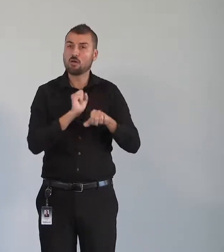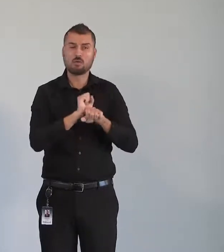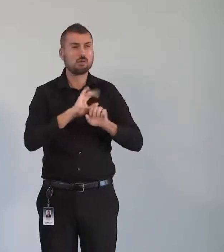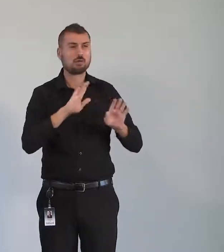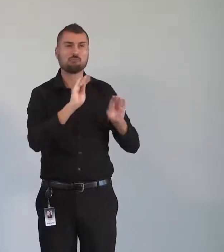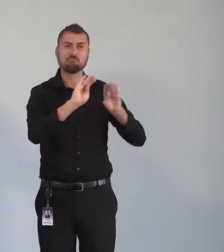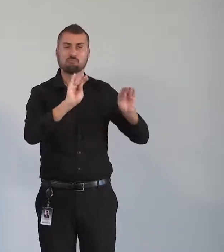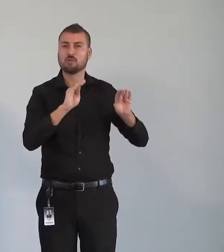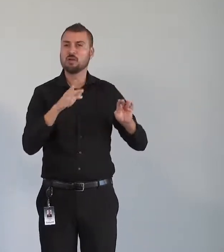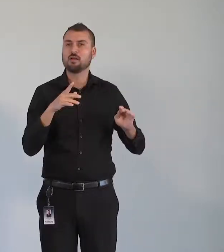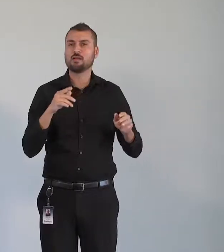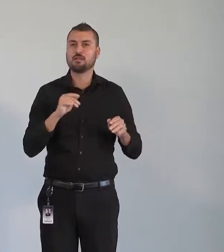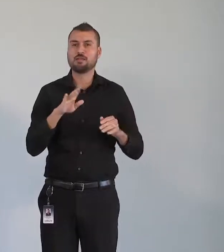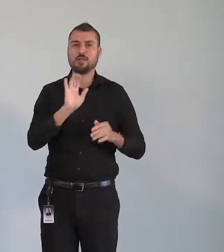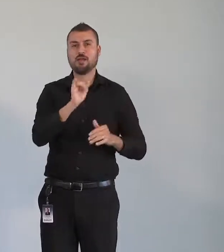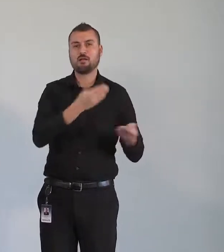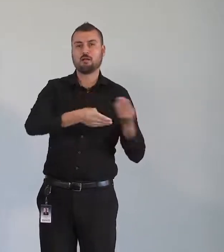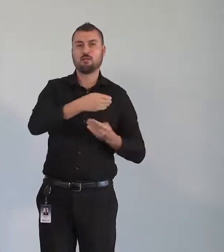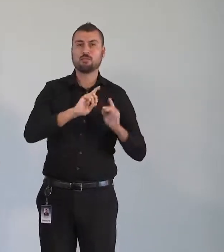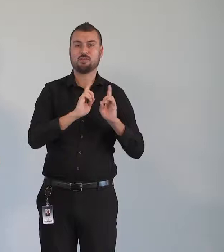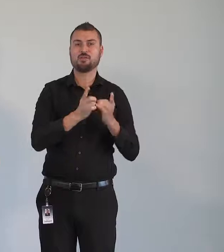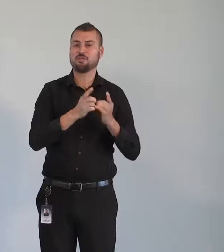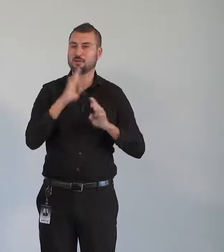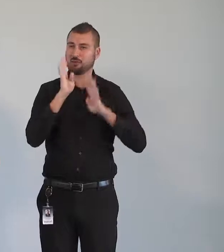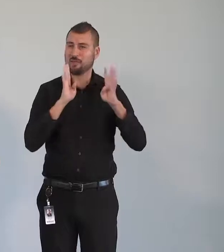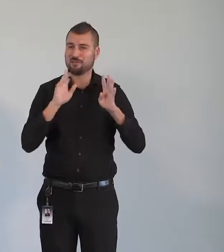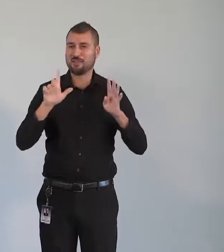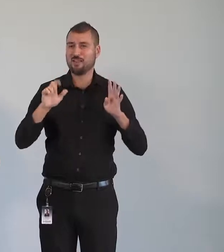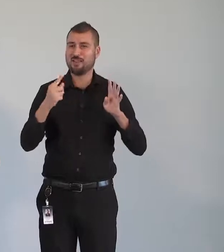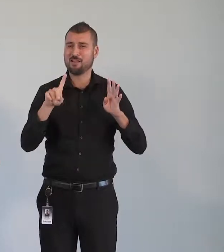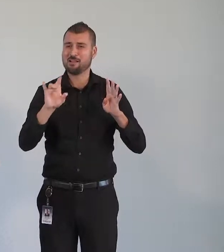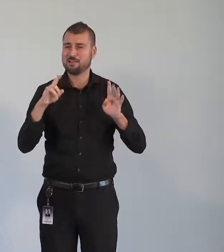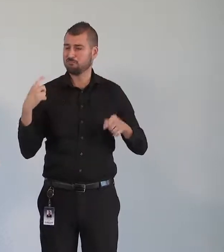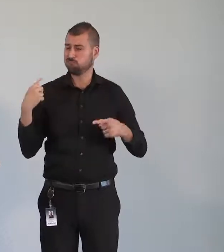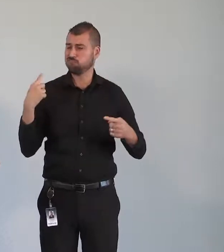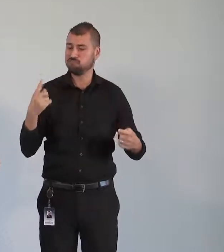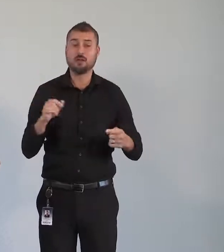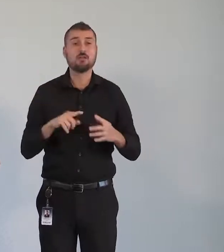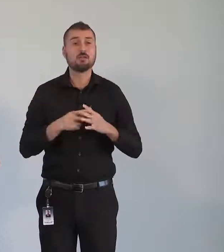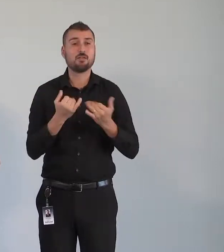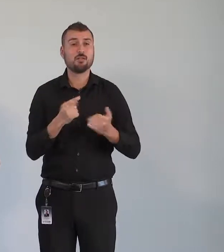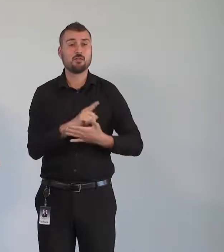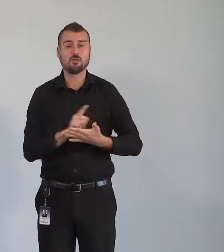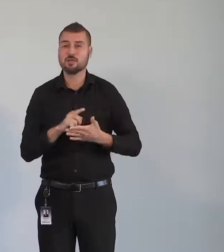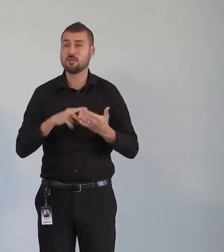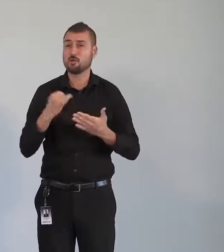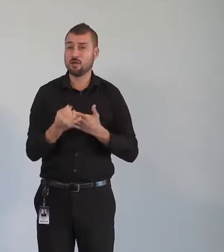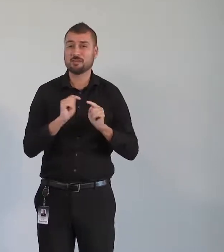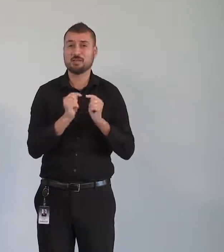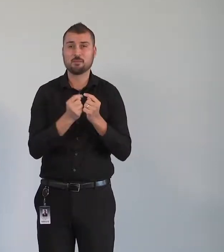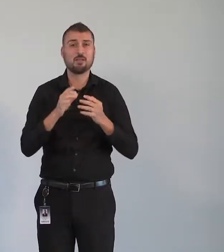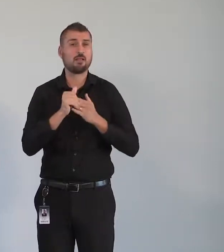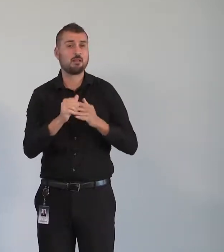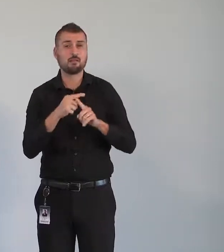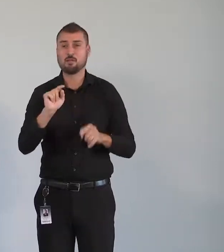legado creativo del Commerce District a partir de esta semana, el equipo del proyecto liderado por trans systems con